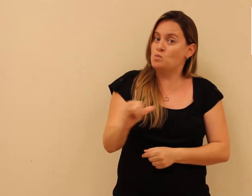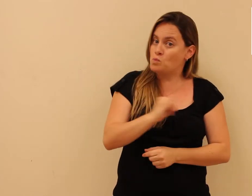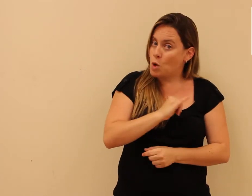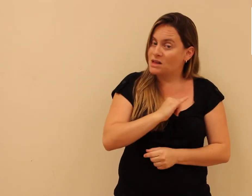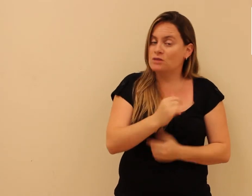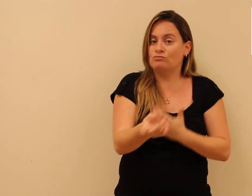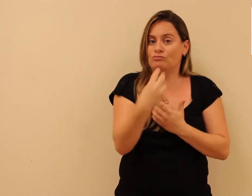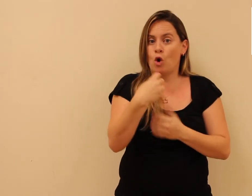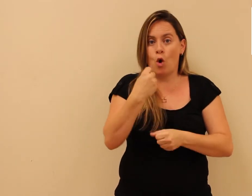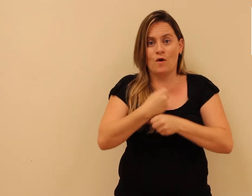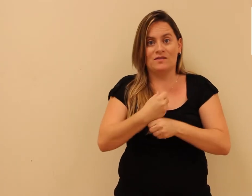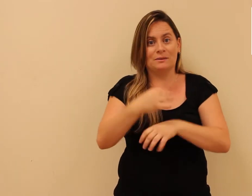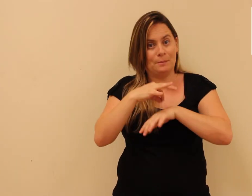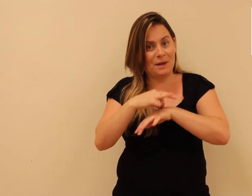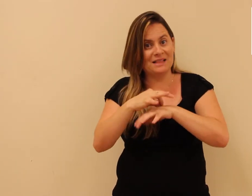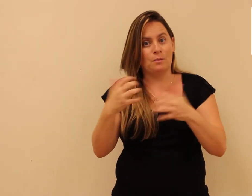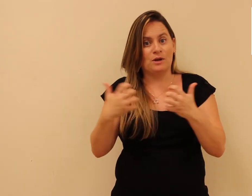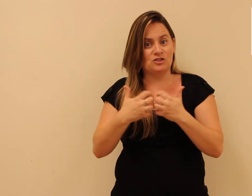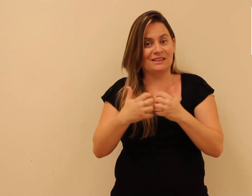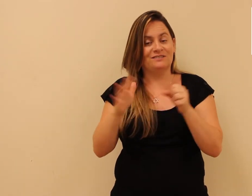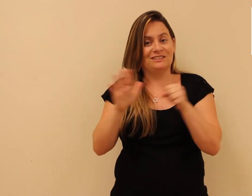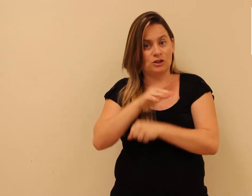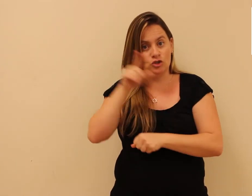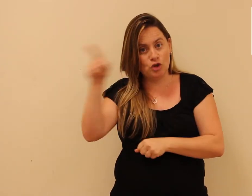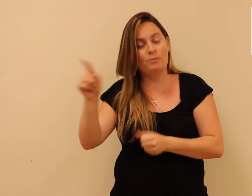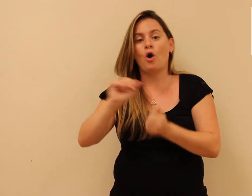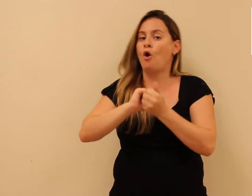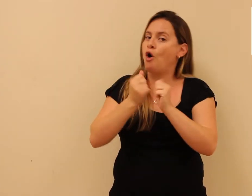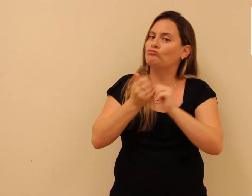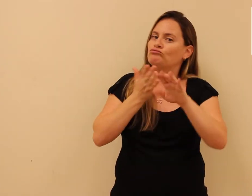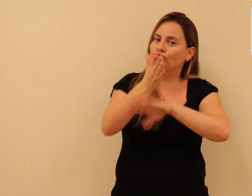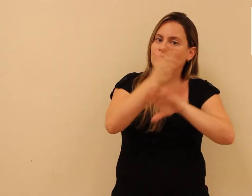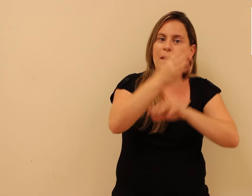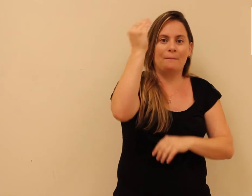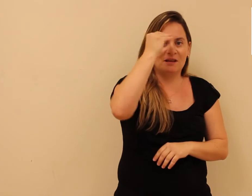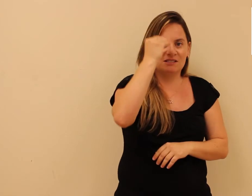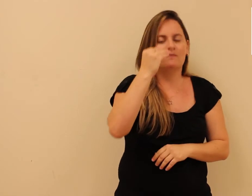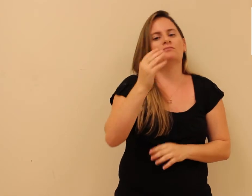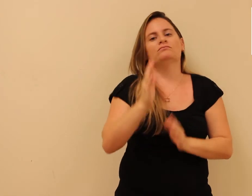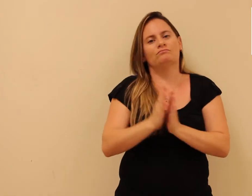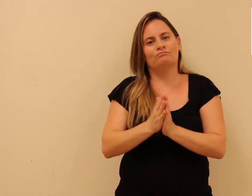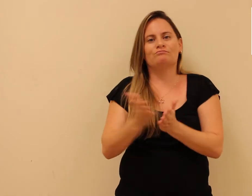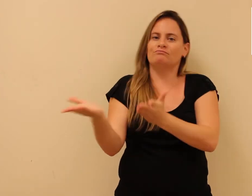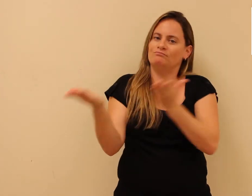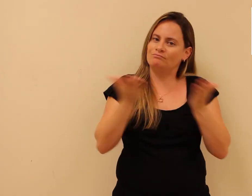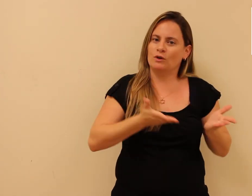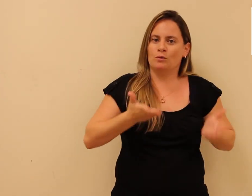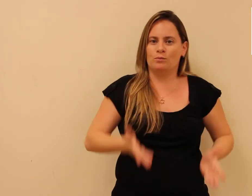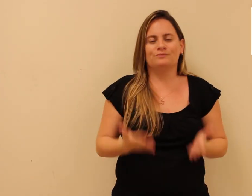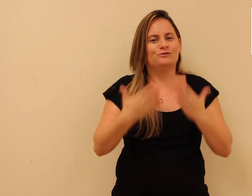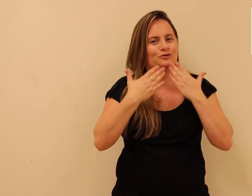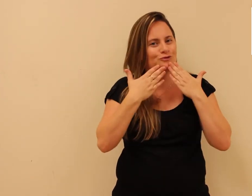מי שמעוניין ורוצה לעבוד כמדריך ביד ושם או להרצות בבתי הספר מוזמן לפנות אלינו תודה